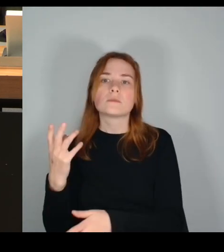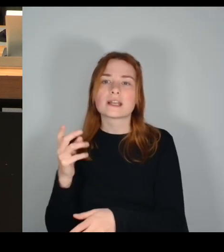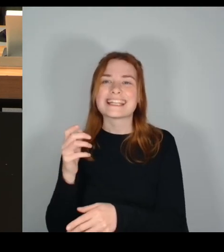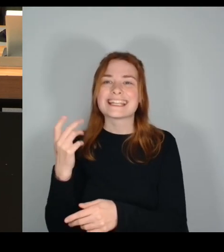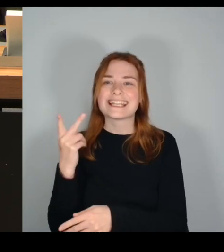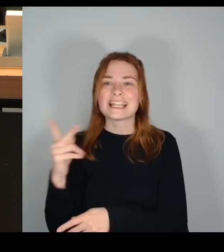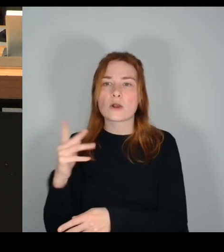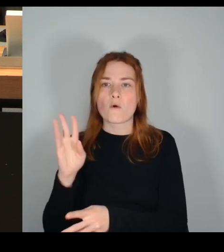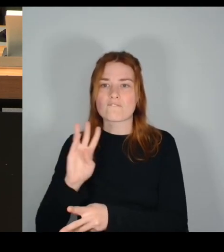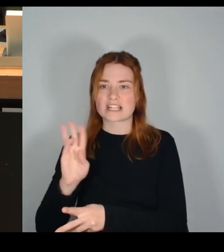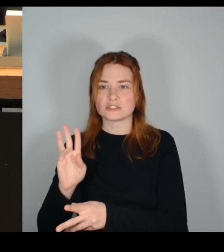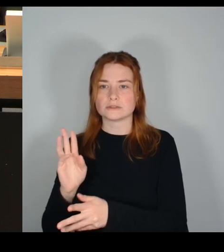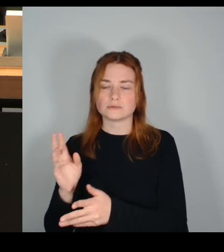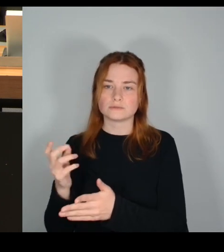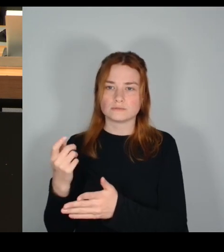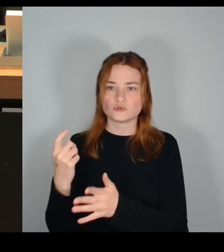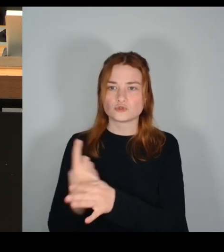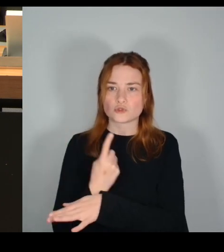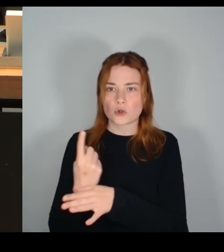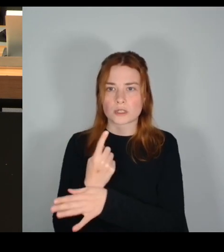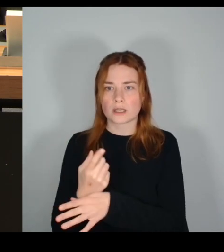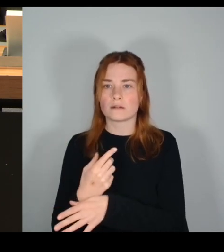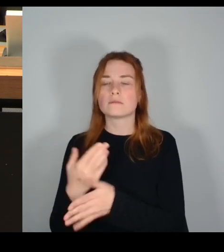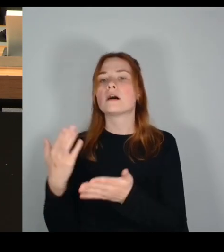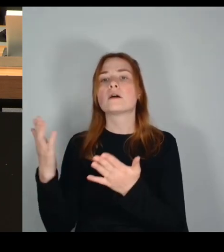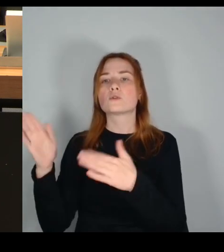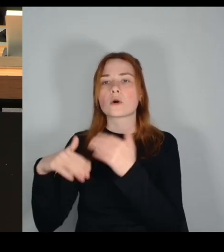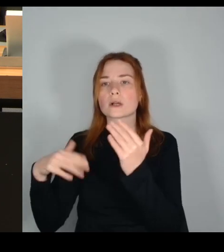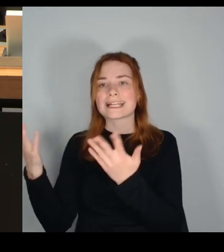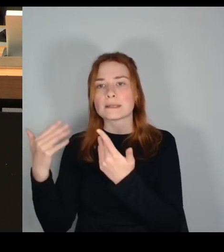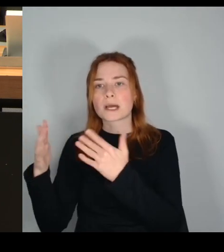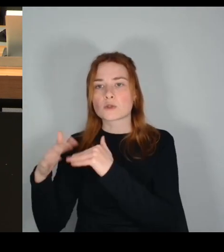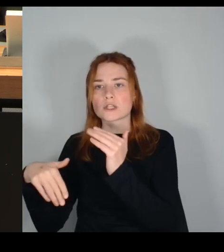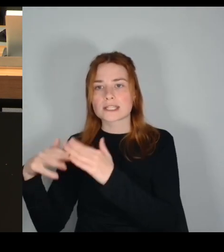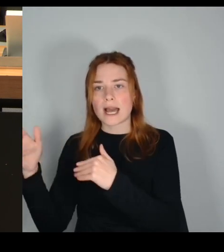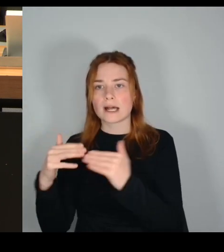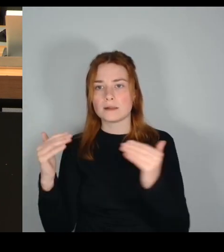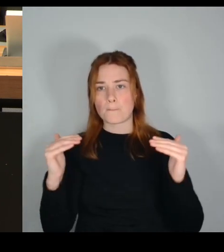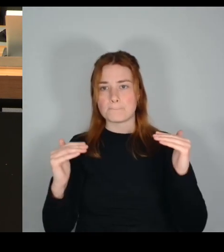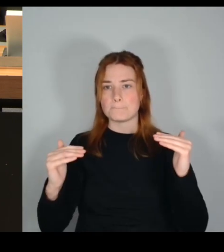weit auseinander. Also werden die Kosten für Erneuerbare sinken, steigen die